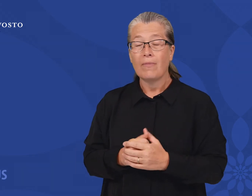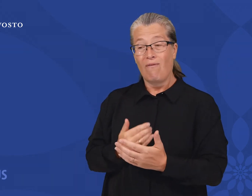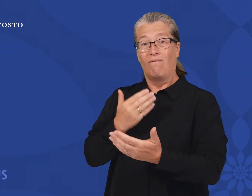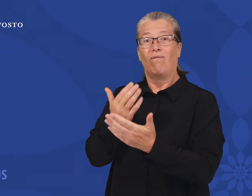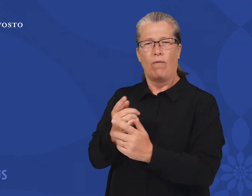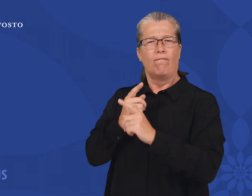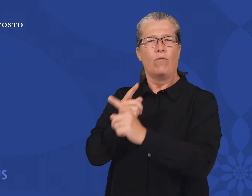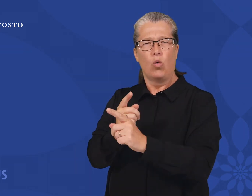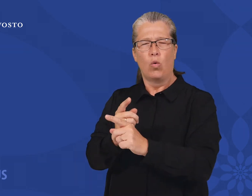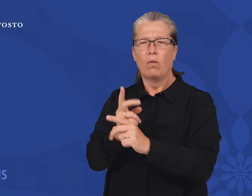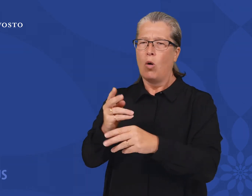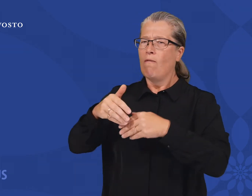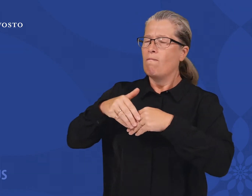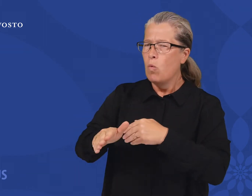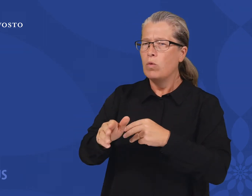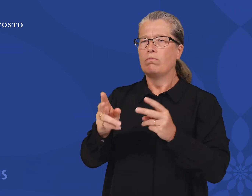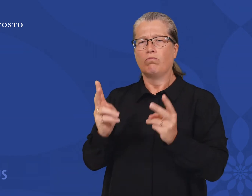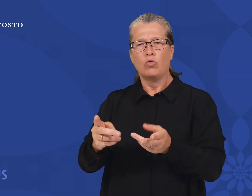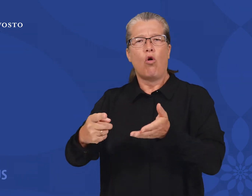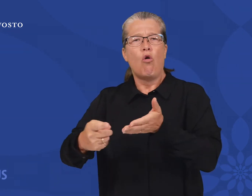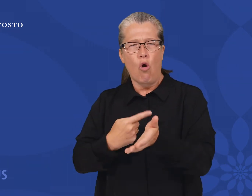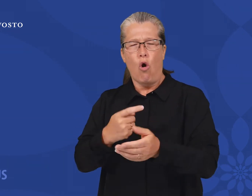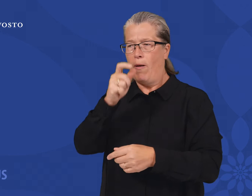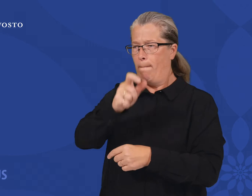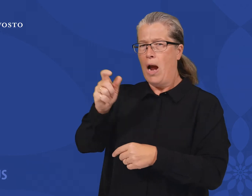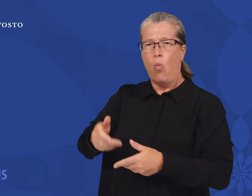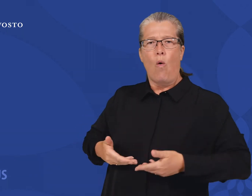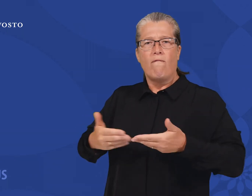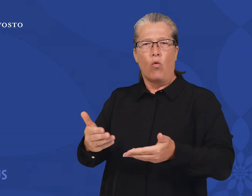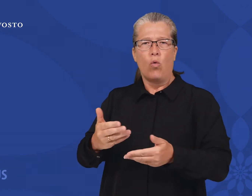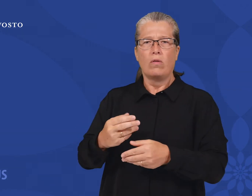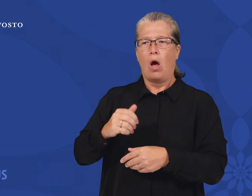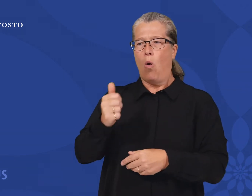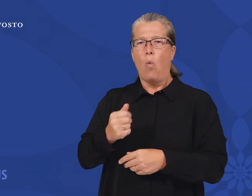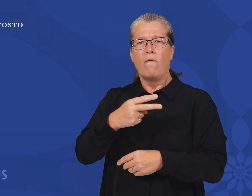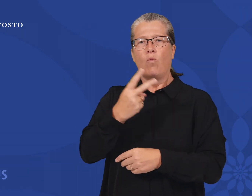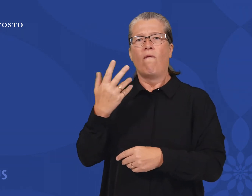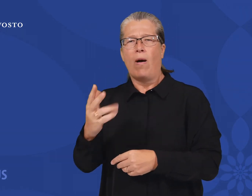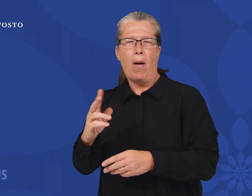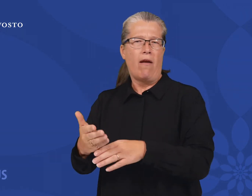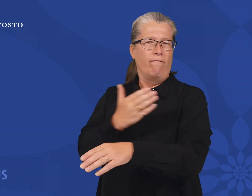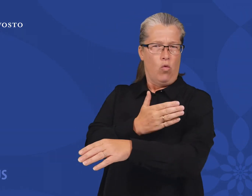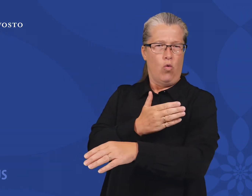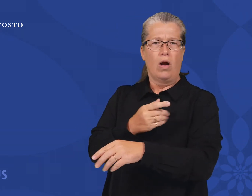Enligt förslaget ska det fortfarande krävas att personer som anländer till Finland -